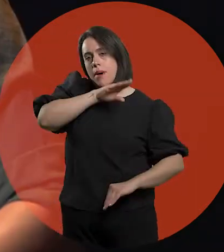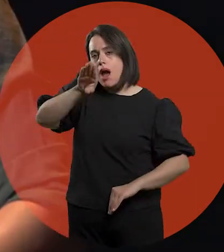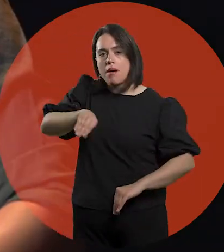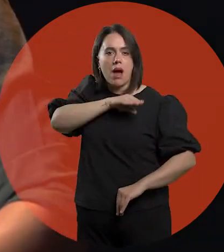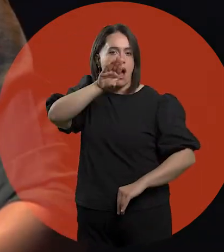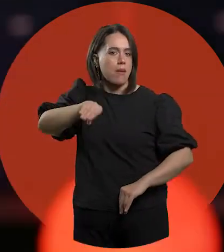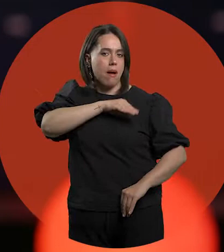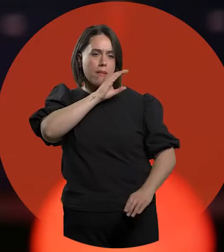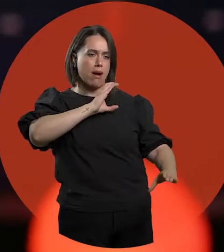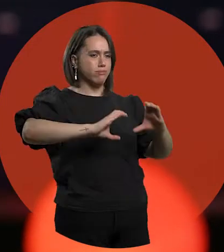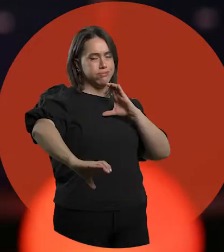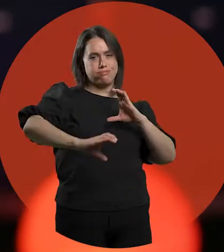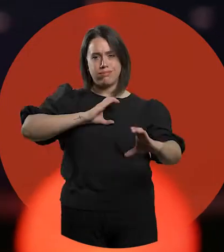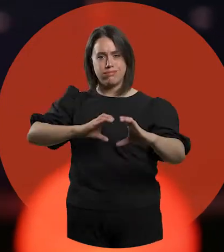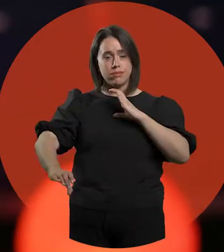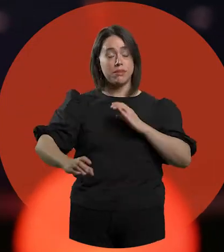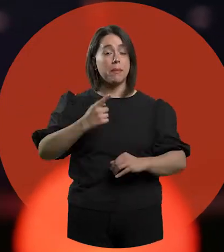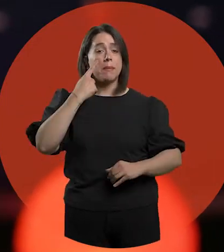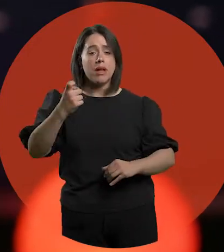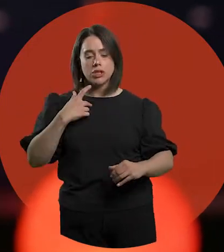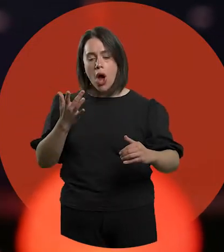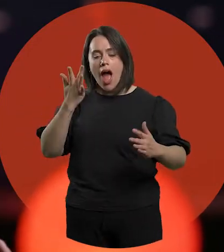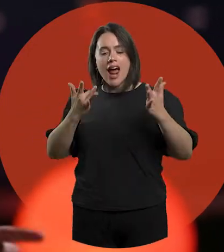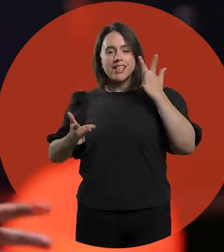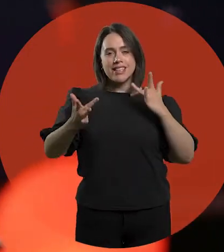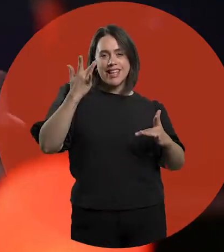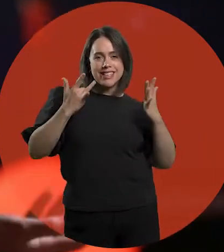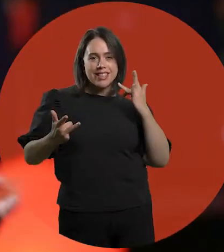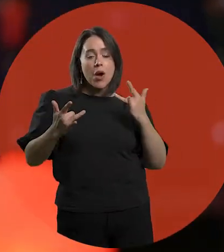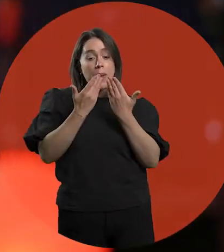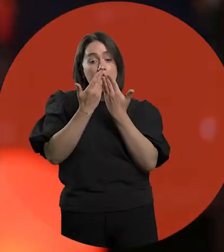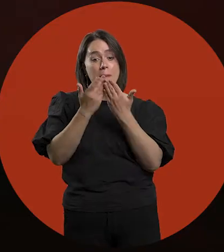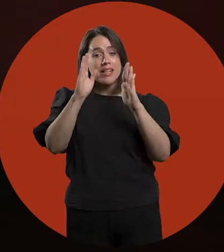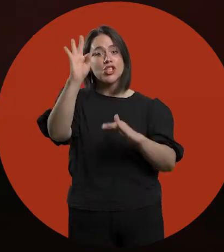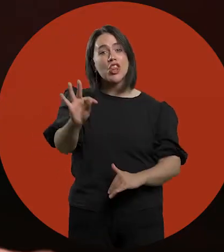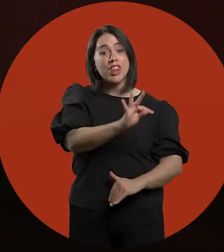Me di cuenta que era una artista cuando iniciaron esos talleres que,